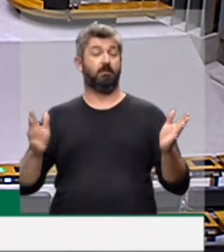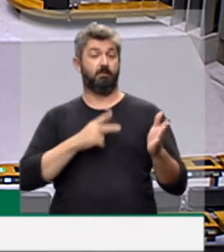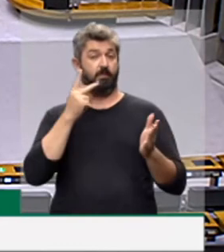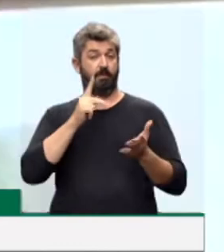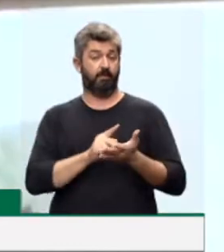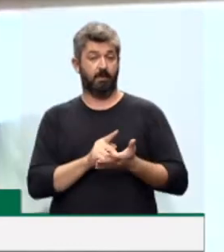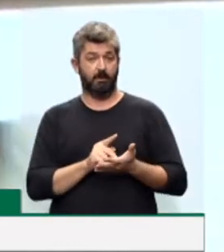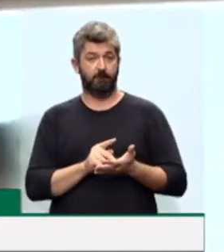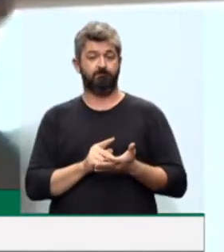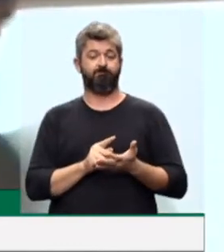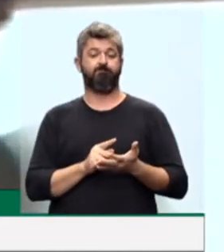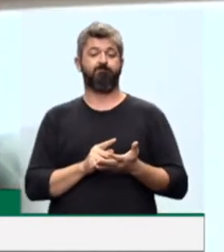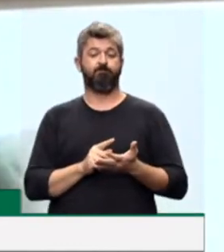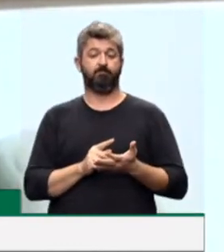EXEMPLO, EXEMPLO. -- DEPUTADA ÉRIKA KOKAY